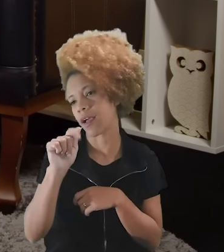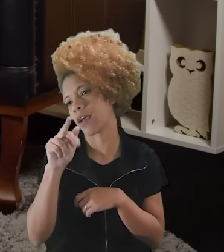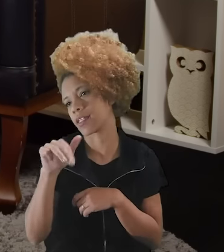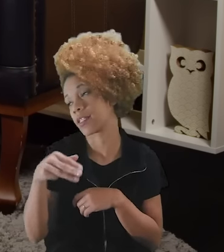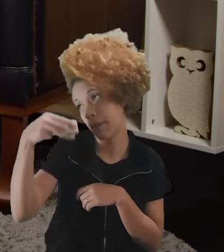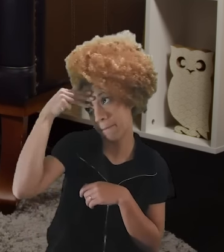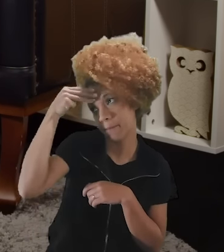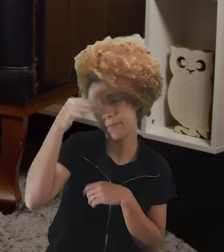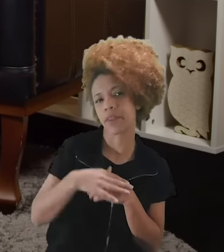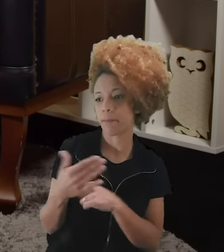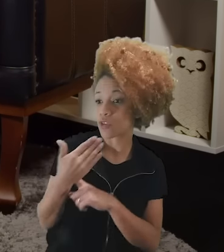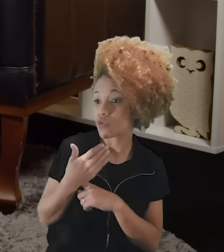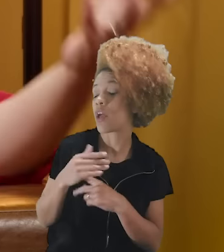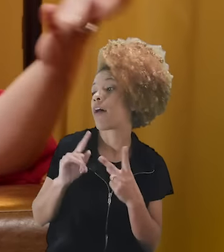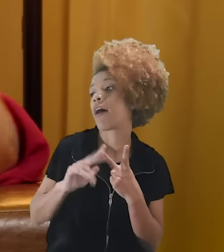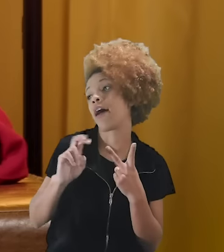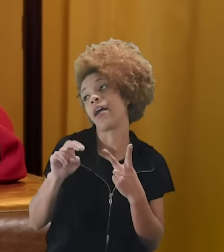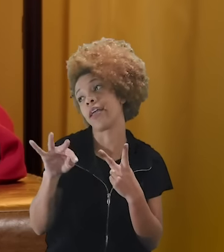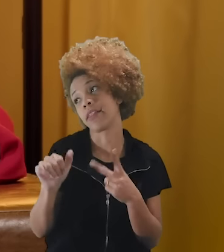as minhas madrinhas né me ajudam para caramba a própria Renata Silveira Conversei bastante